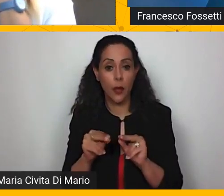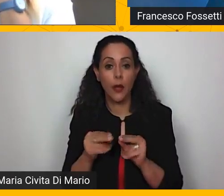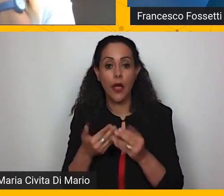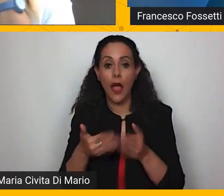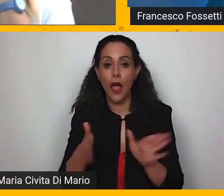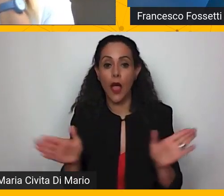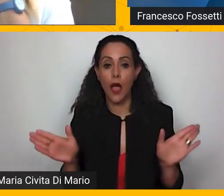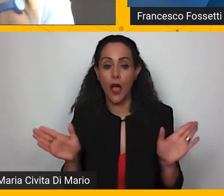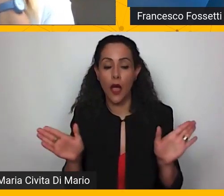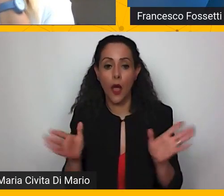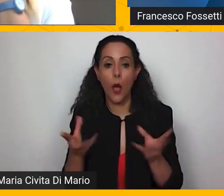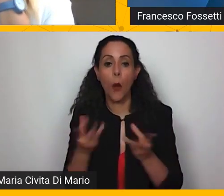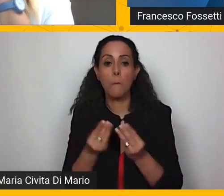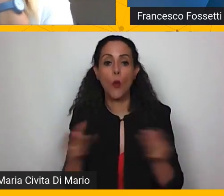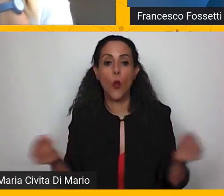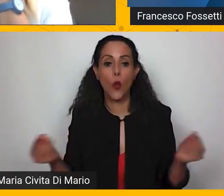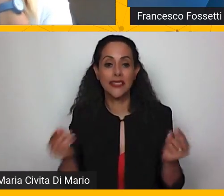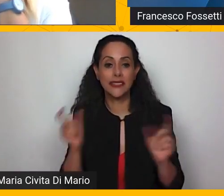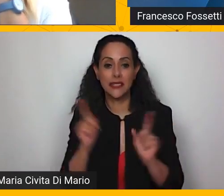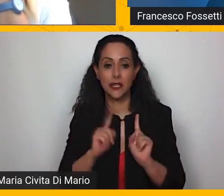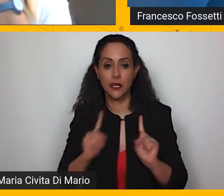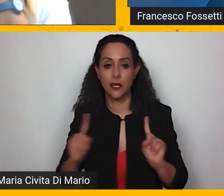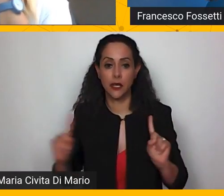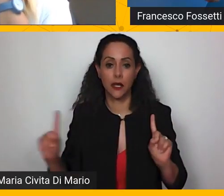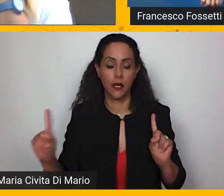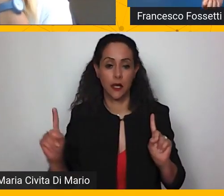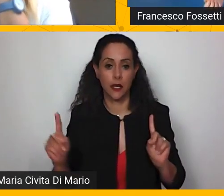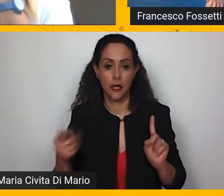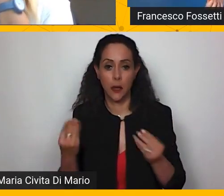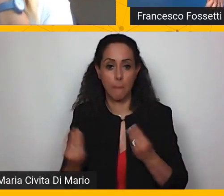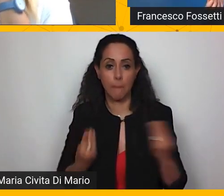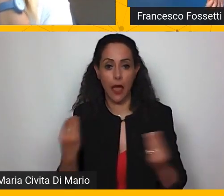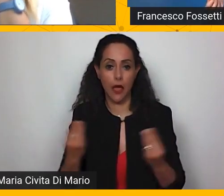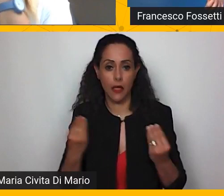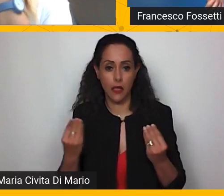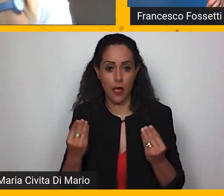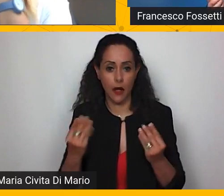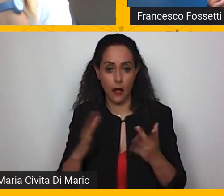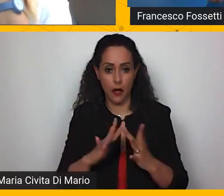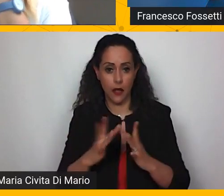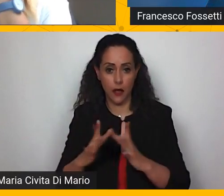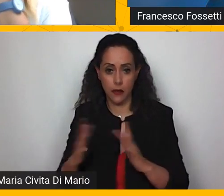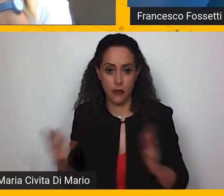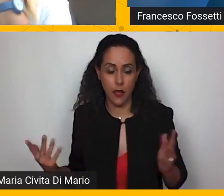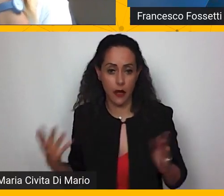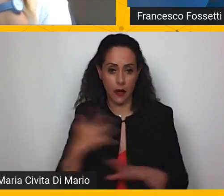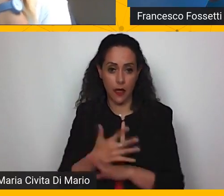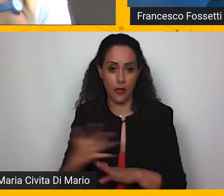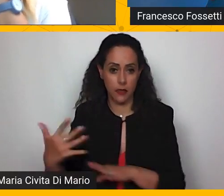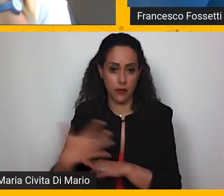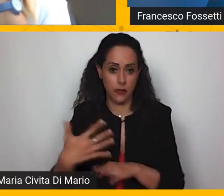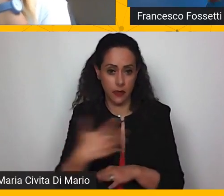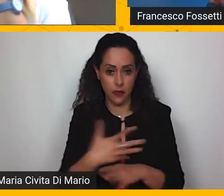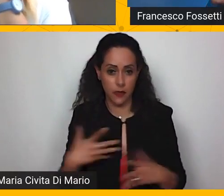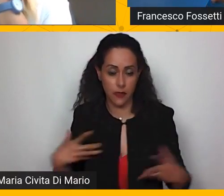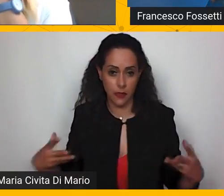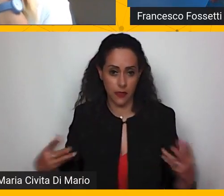che si aprono al mercato cosiddetto multiplayer, del